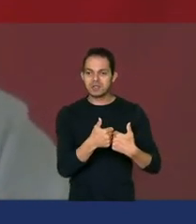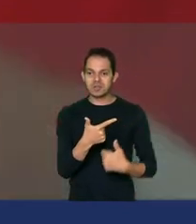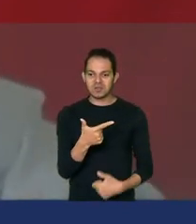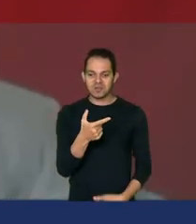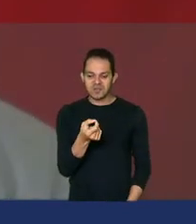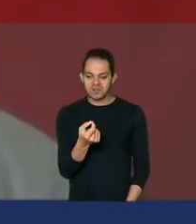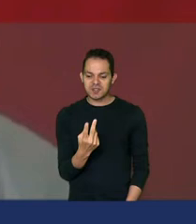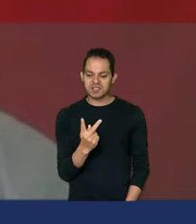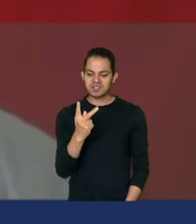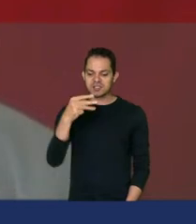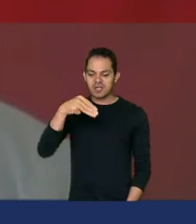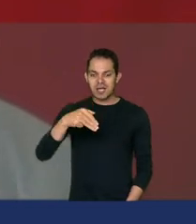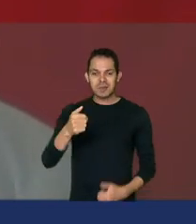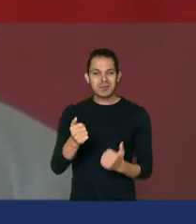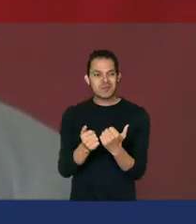COSTEIRAS DO BRASIL, E 20 QUILÔMETROS ÀS VEZES É FORA